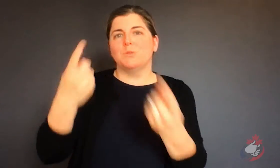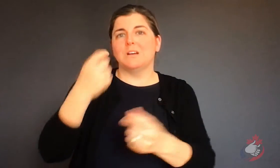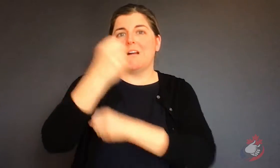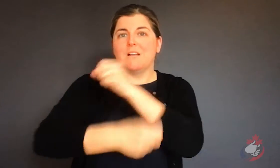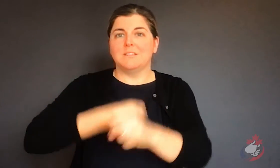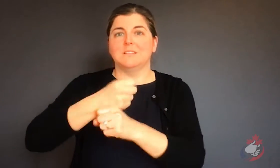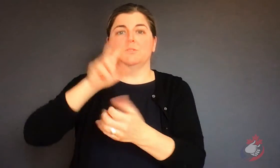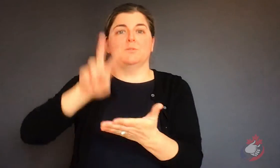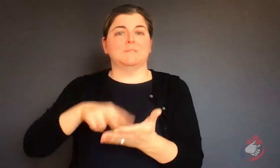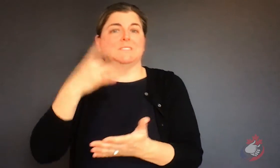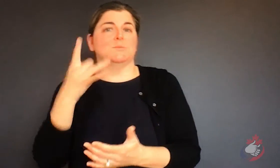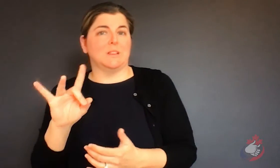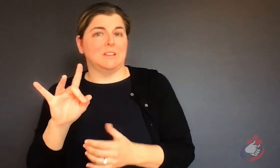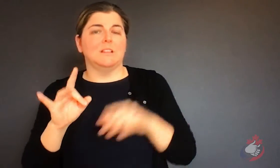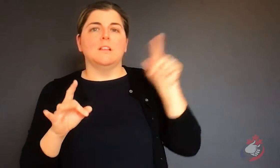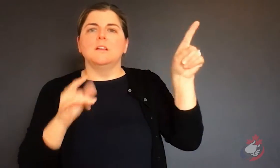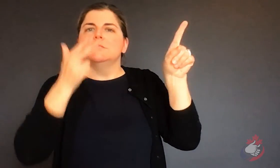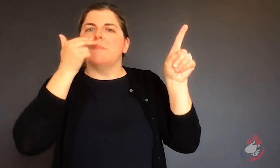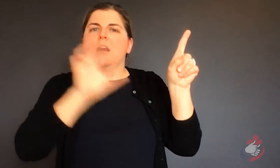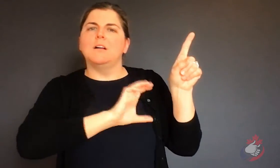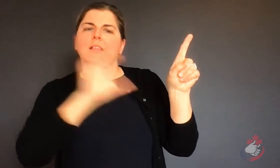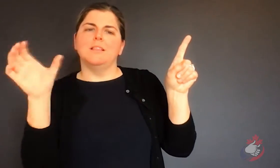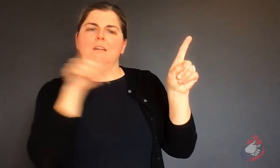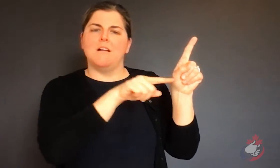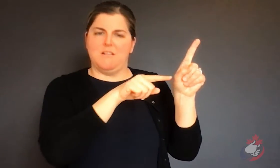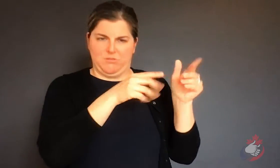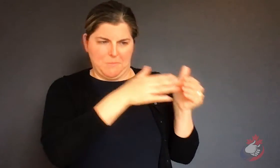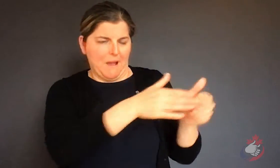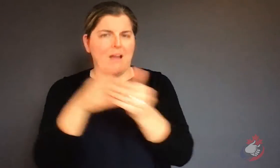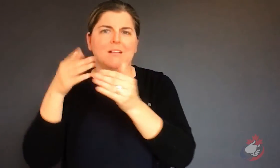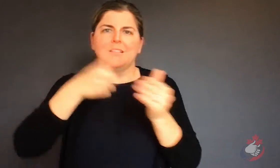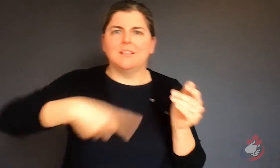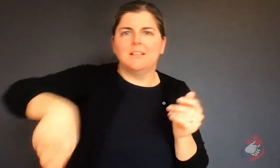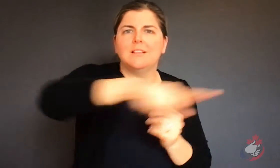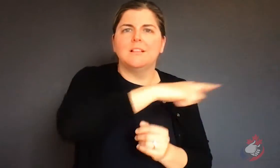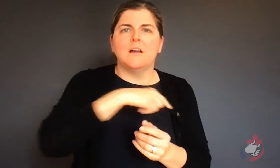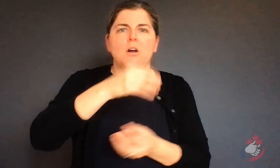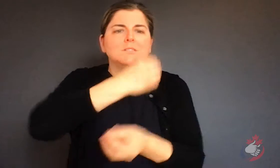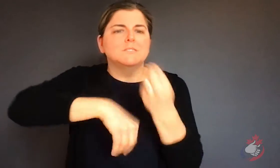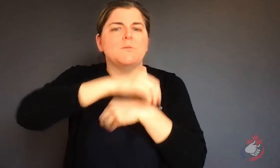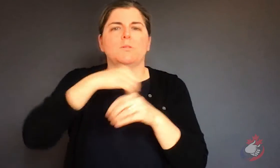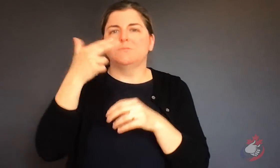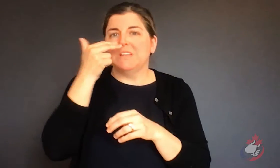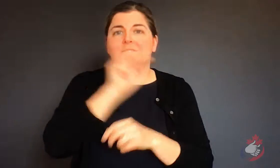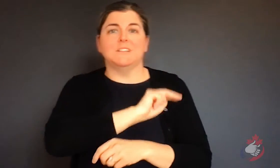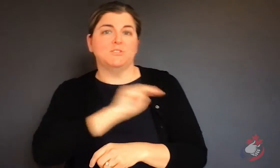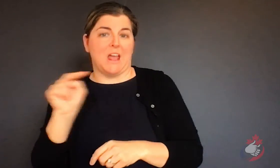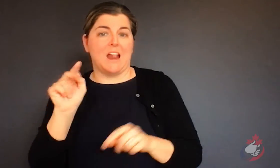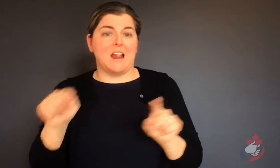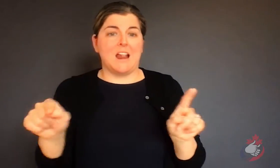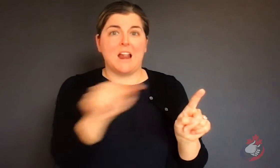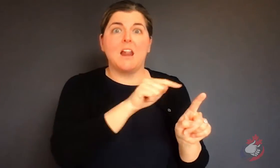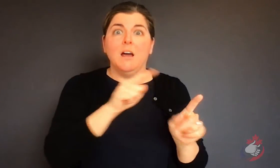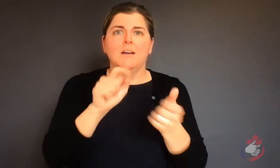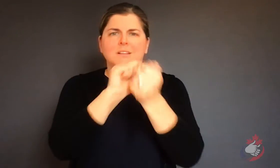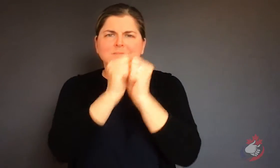Depuis 2018, Sport Canada demande aux organisations sportives nationales de